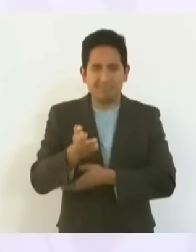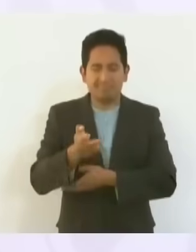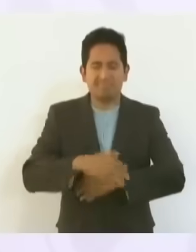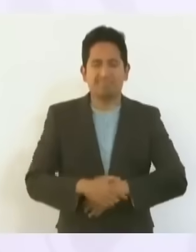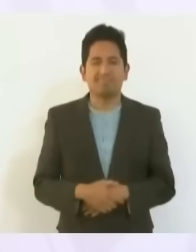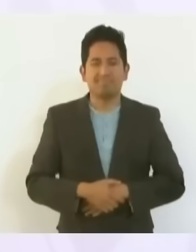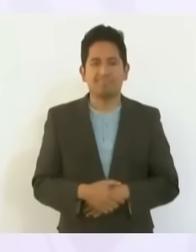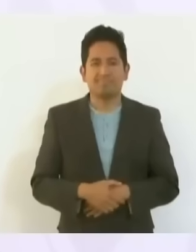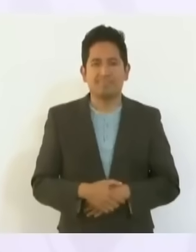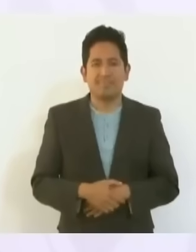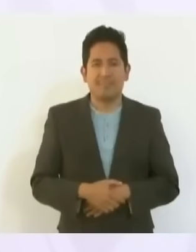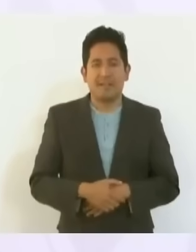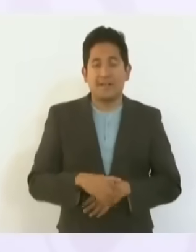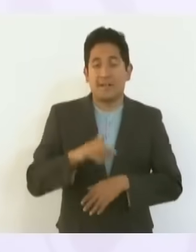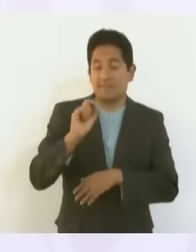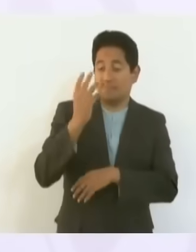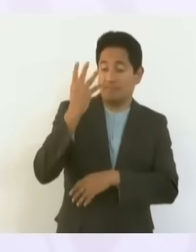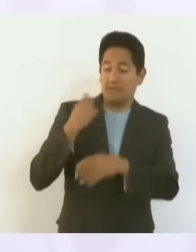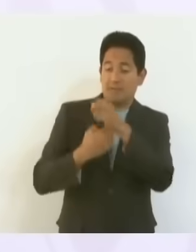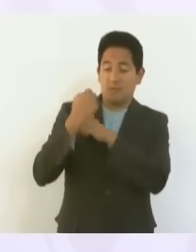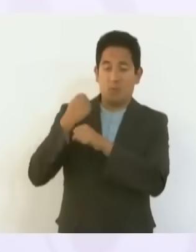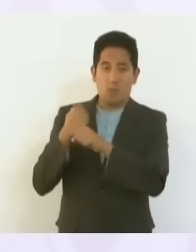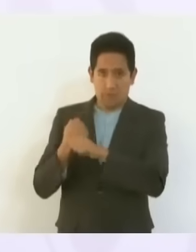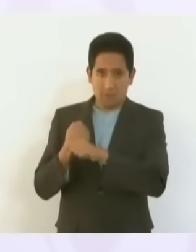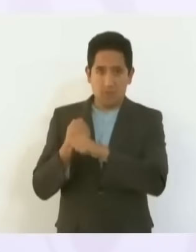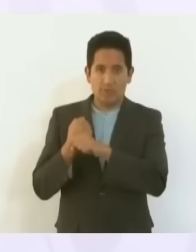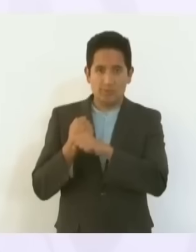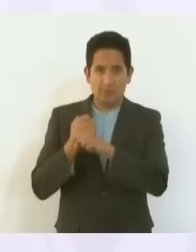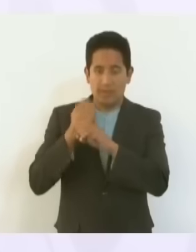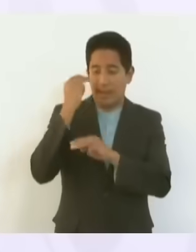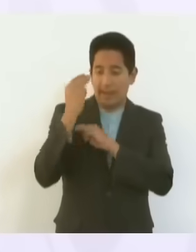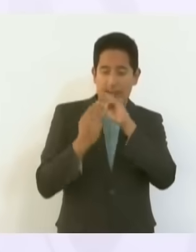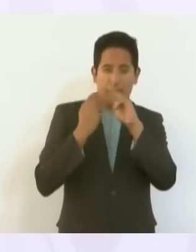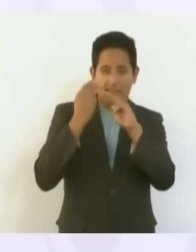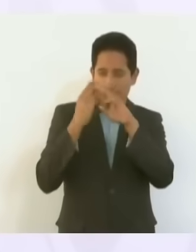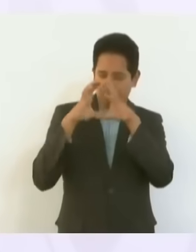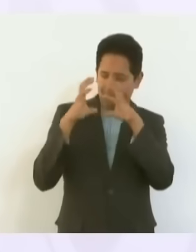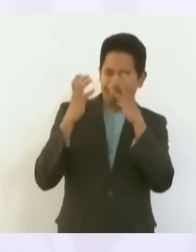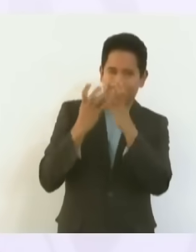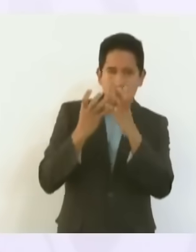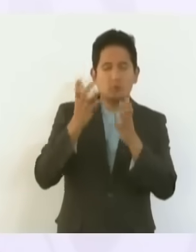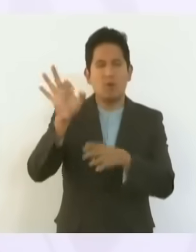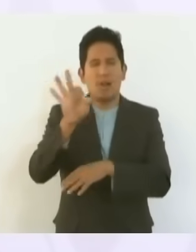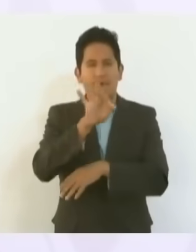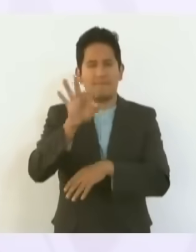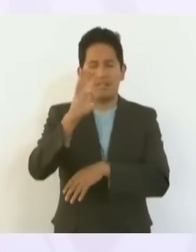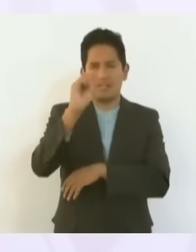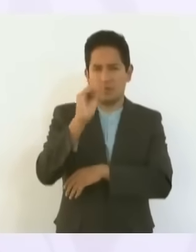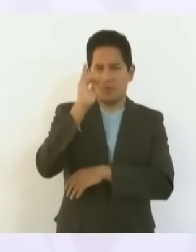Desde hace 24 años, el mundo celebra el 9 de julio como el día internacional de